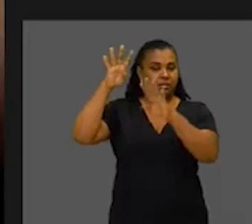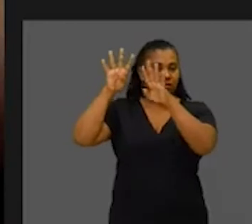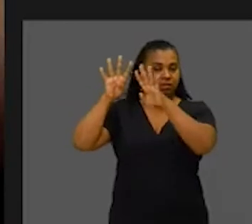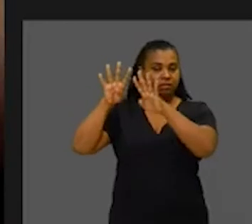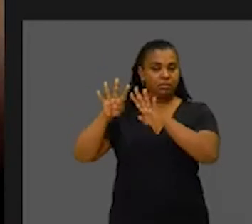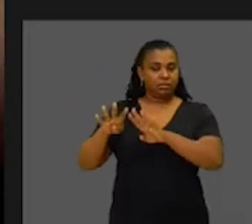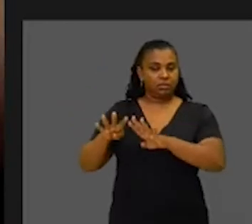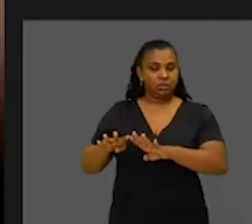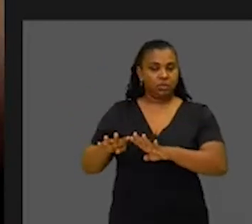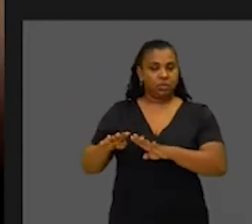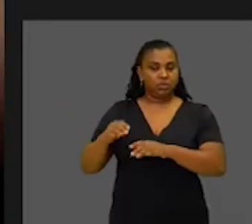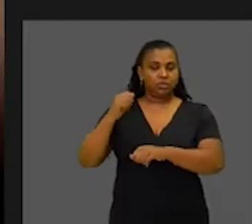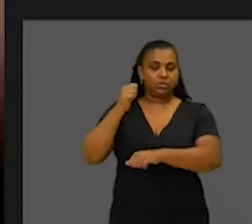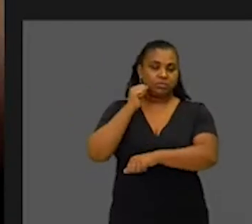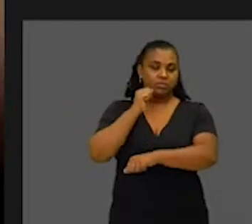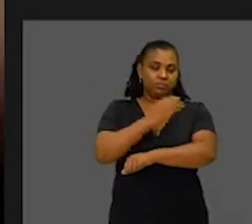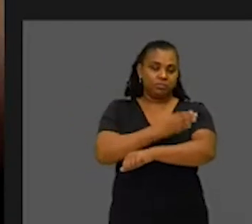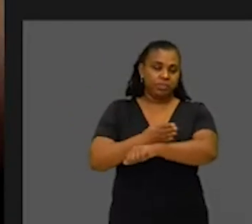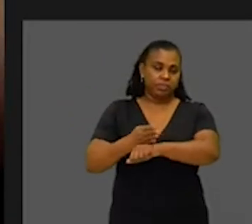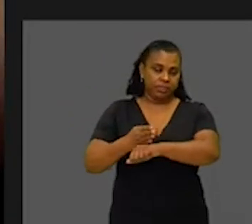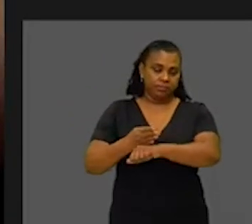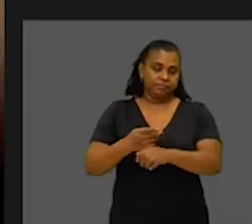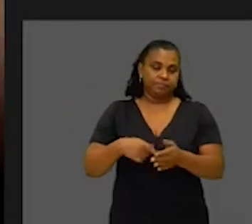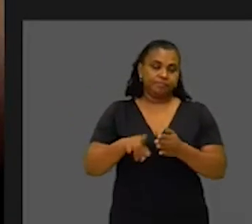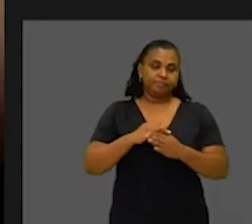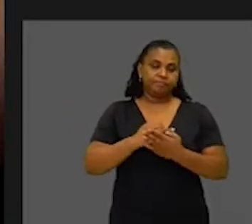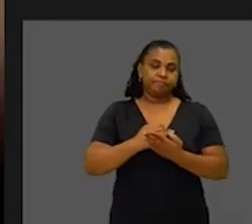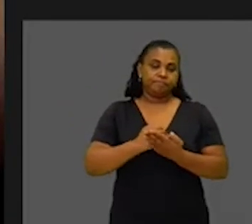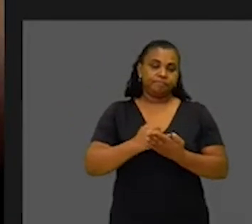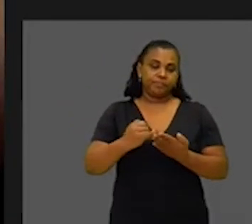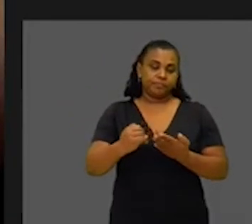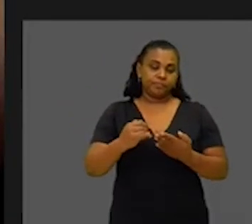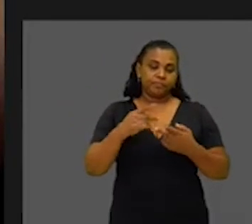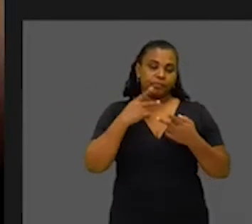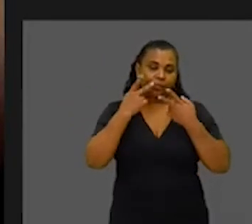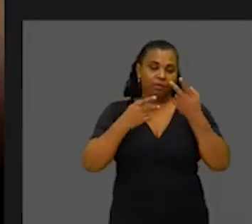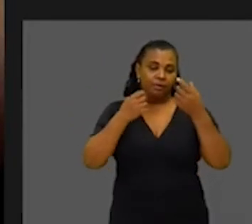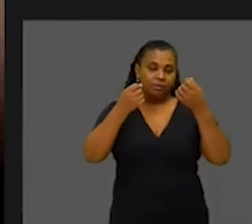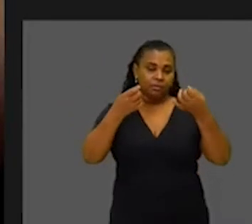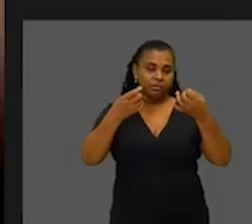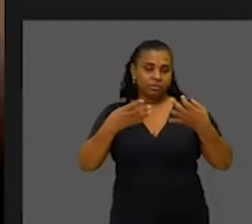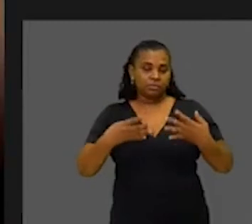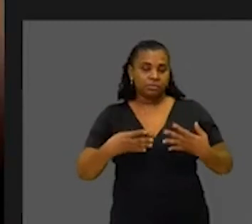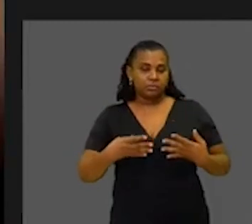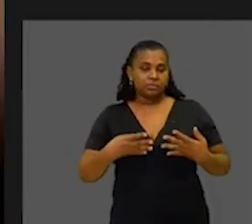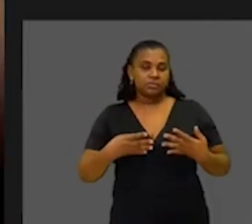é bom antes de iniciar a minha pala é depois dessas falas tão interessantes que a gente ouviu